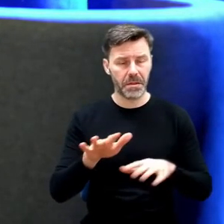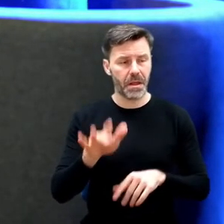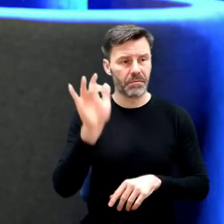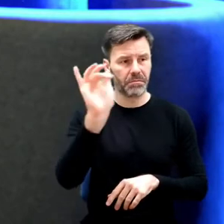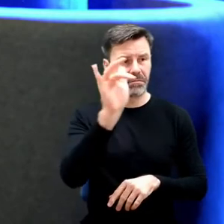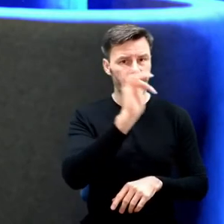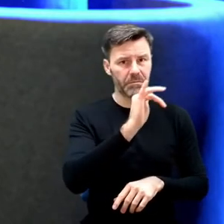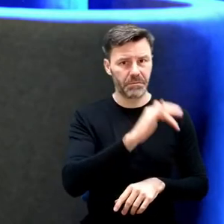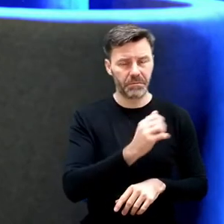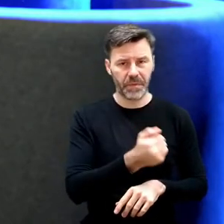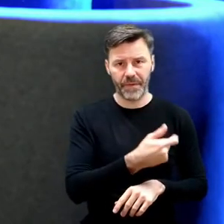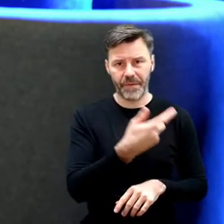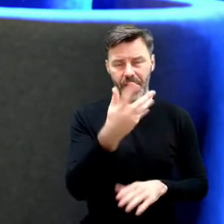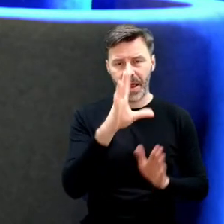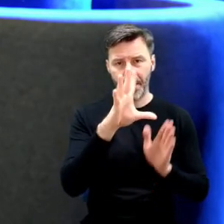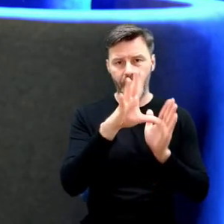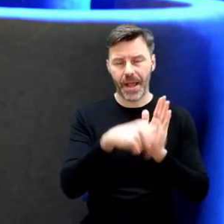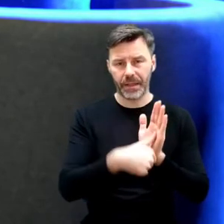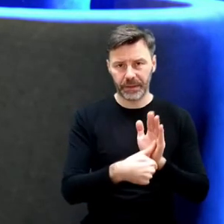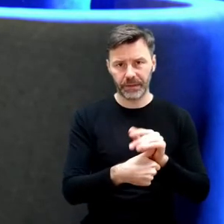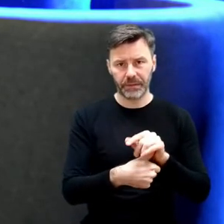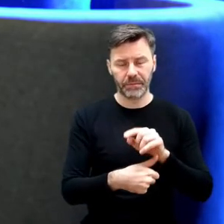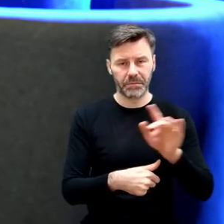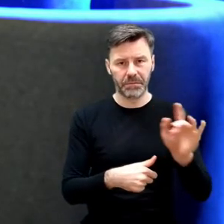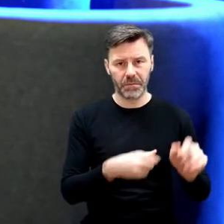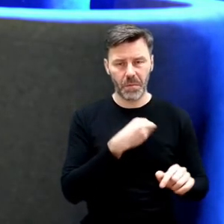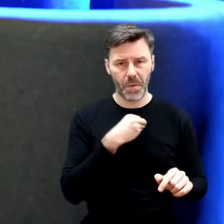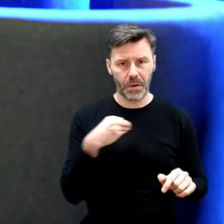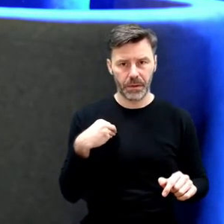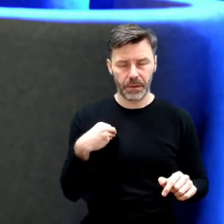ale w dalszym ciągu mówimy o tych przykładach jako tylko takich nielicznych,